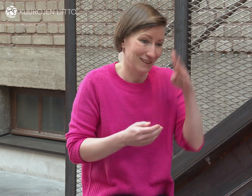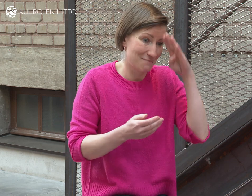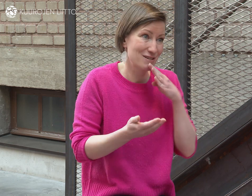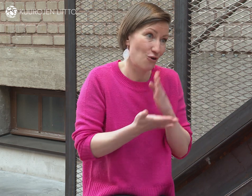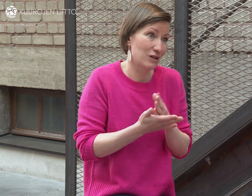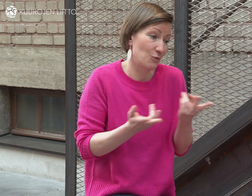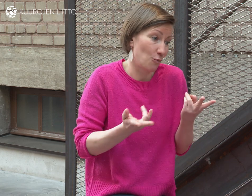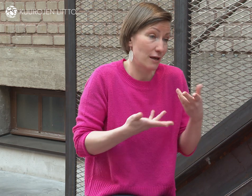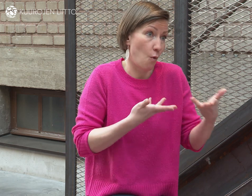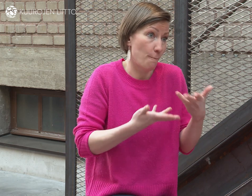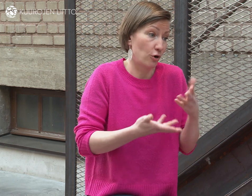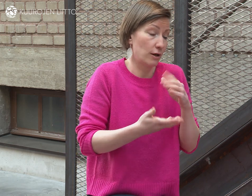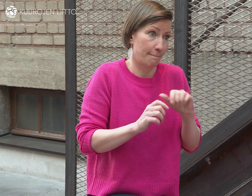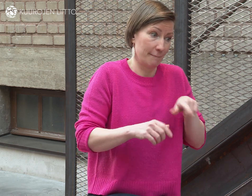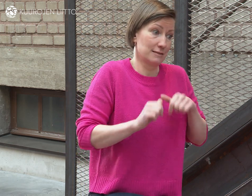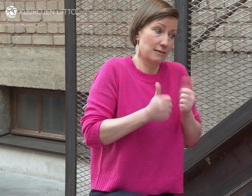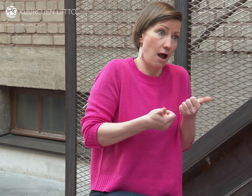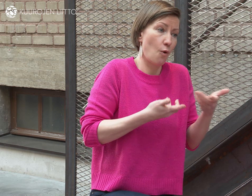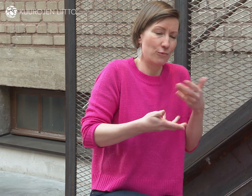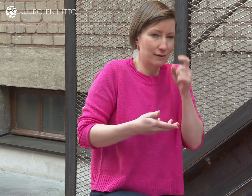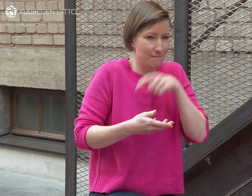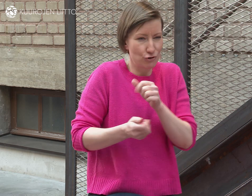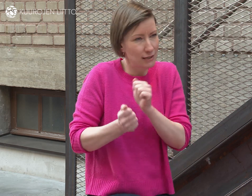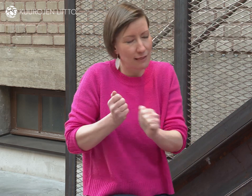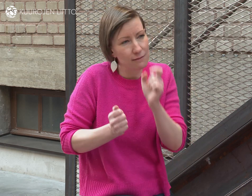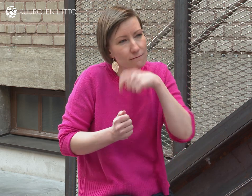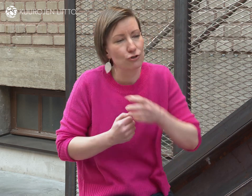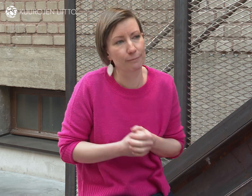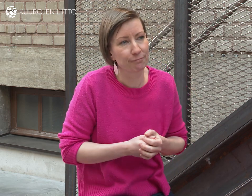Kommunikaatio on kuitenkin perustavanlaatuinen ihmisoikeus.